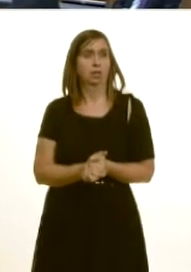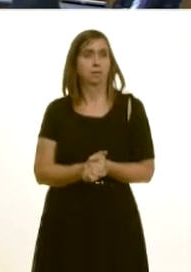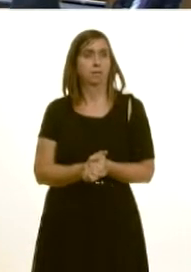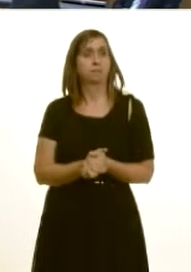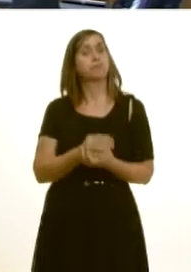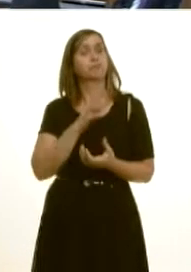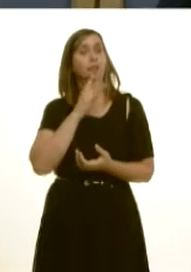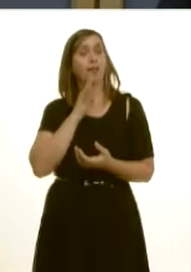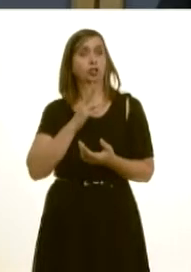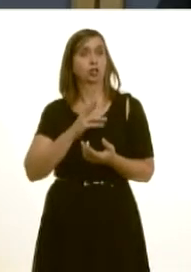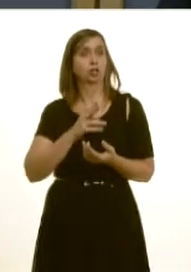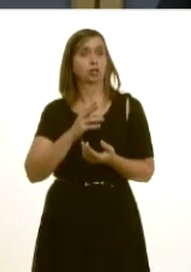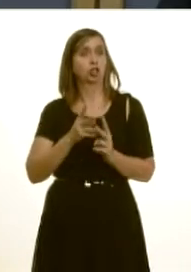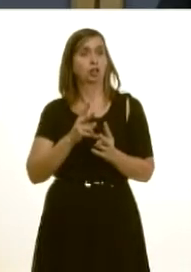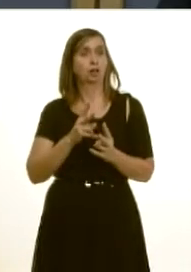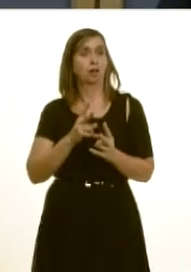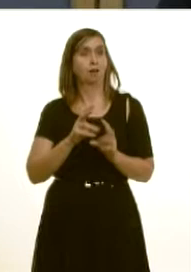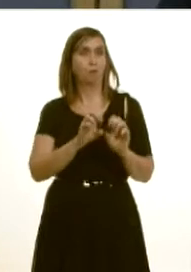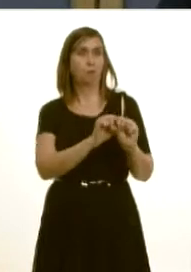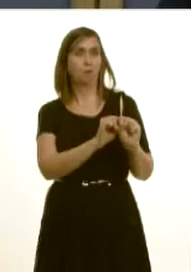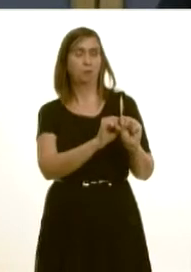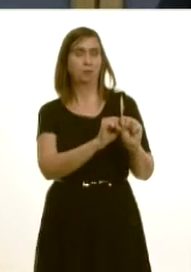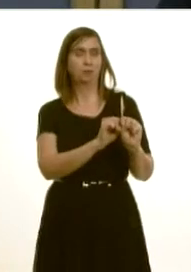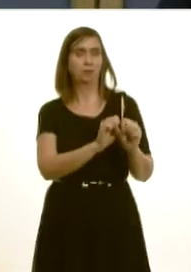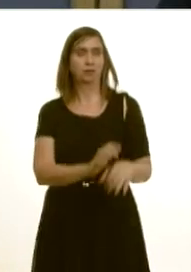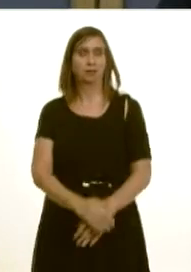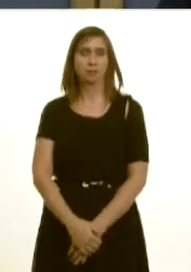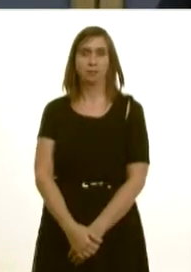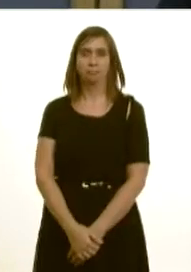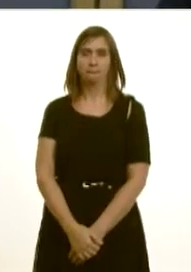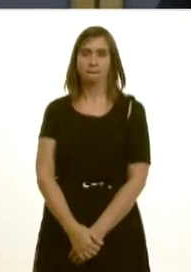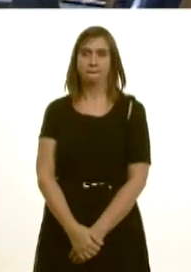First Minister. Carwyn Jones: Os ydych chi’n mynd i godi